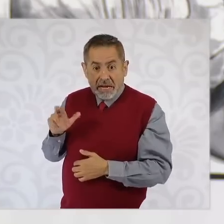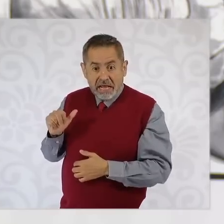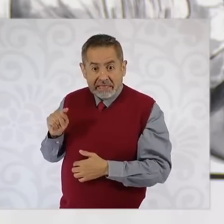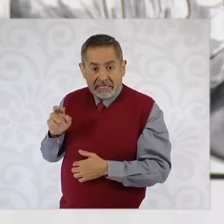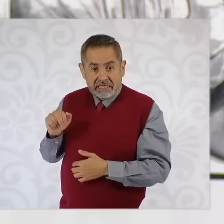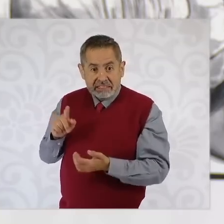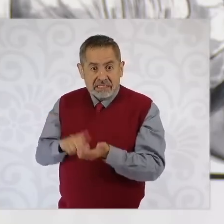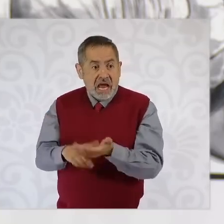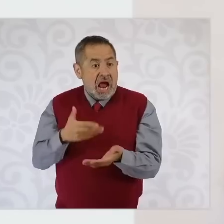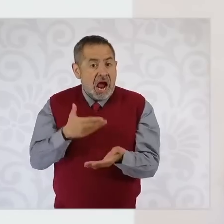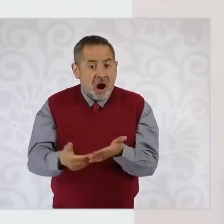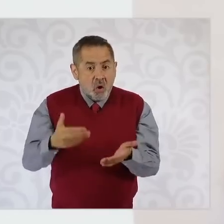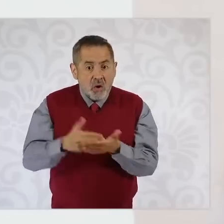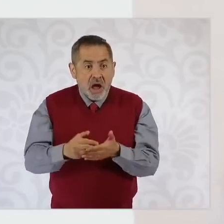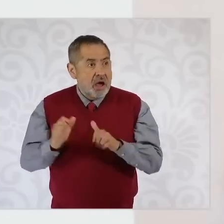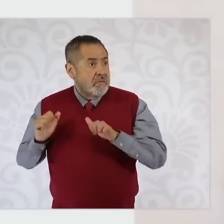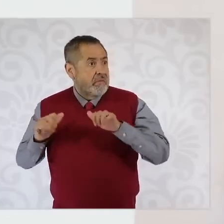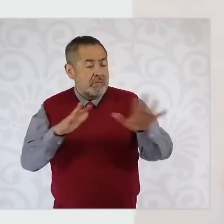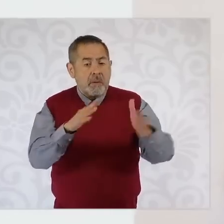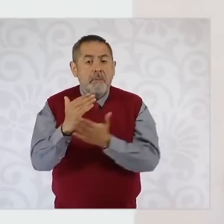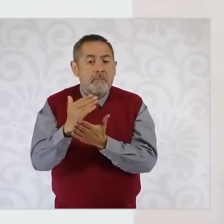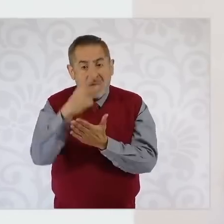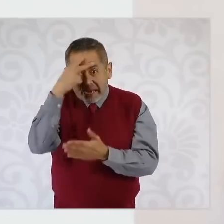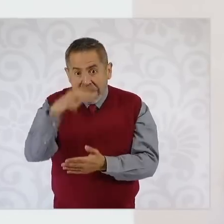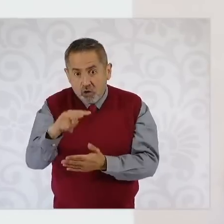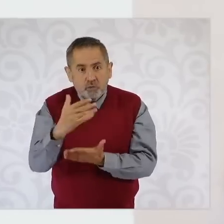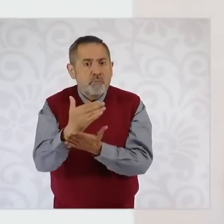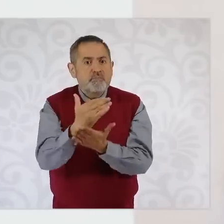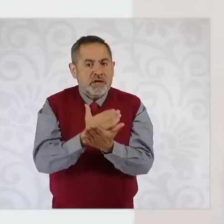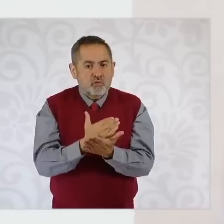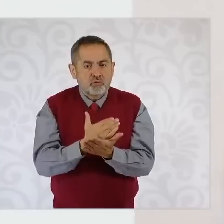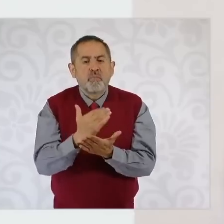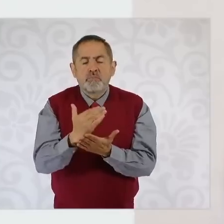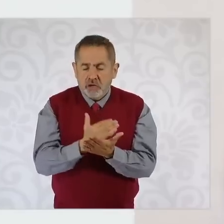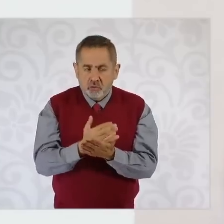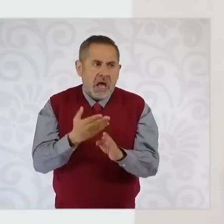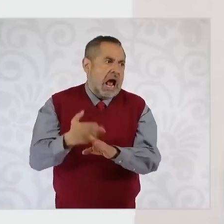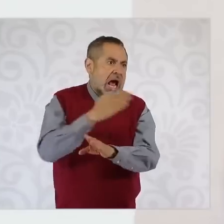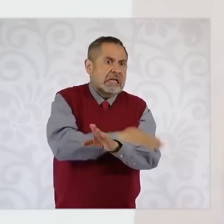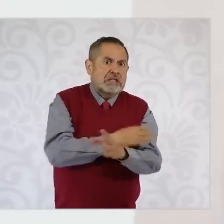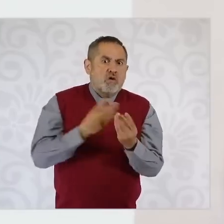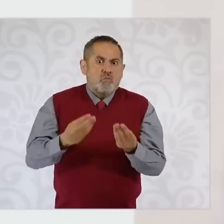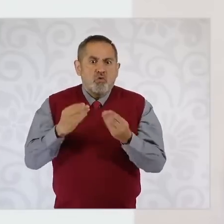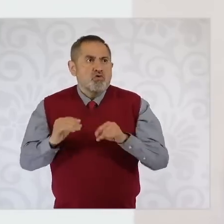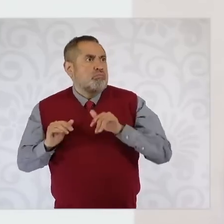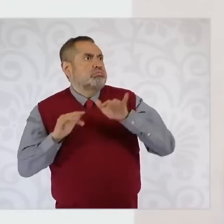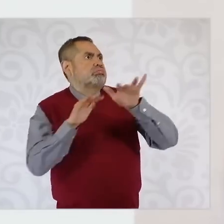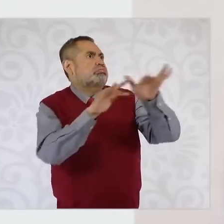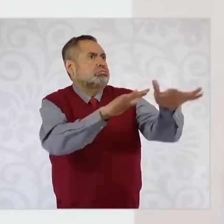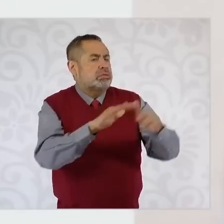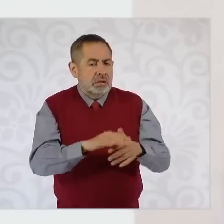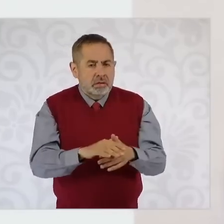muchísimo menos mexicanos Estados Unidos de lo que iban antes gracias a la cuarta